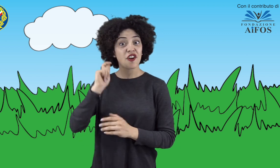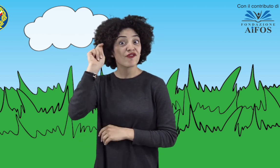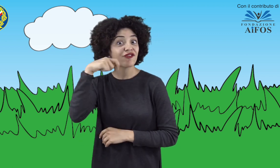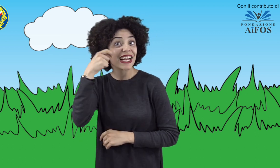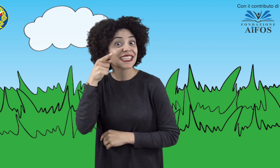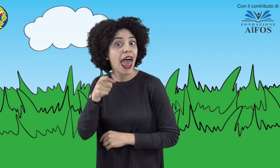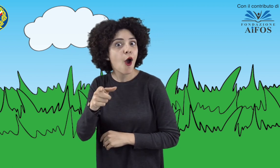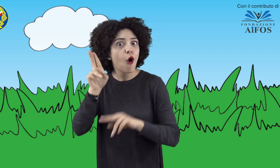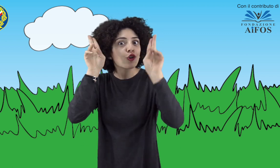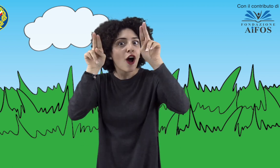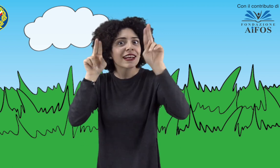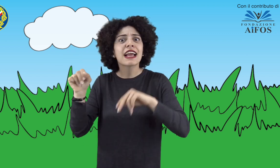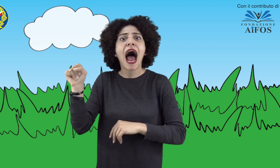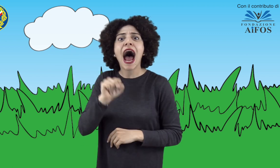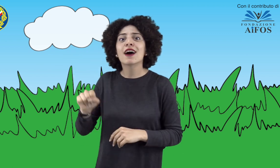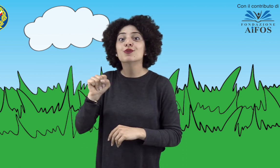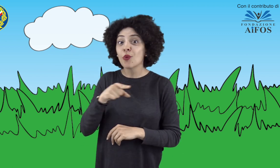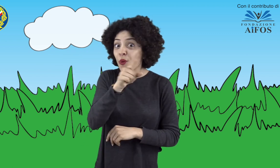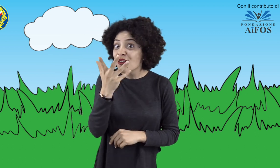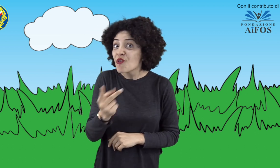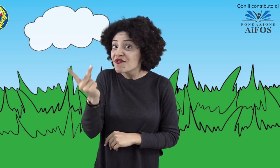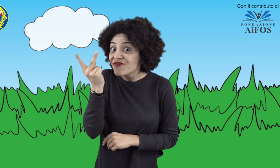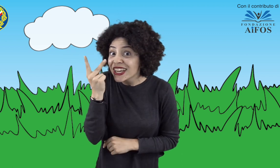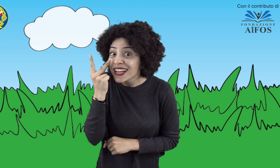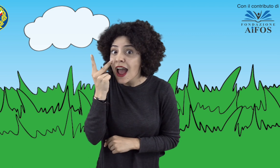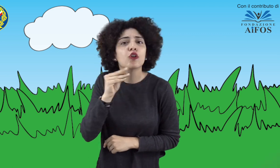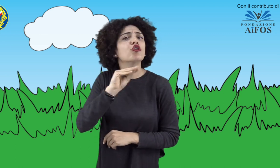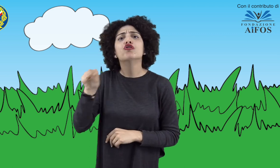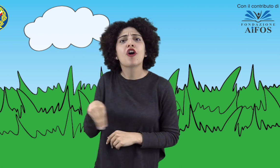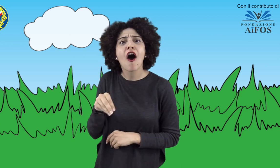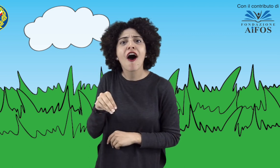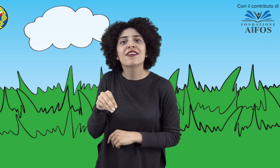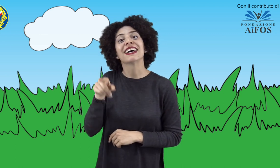Volete vedere i video del coniglietto Arturo?